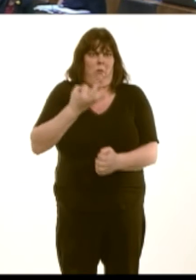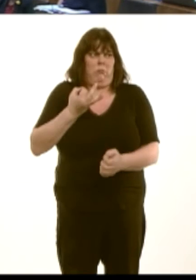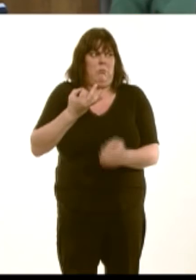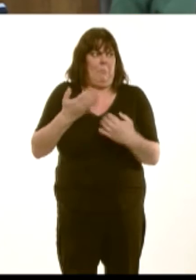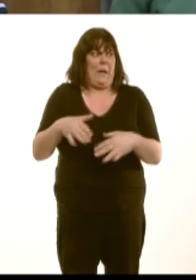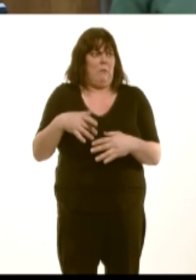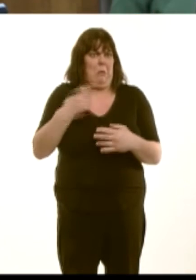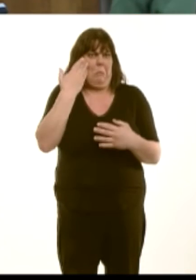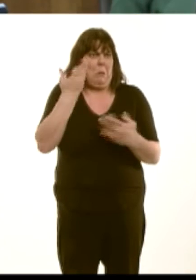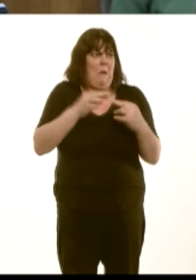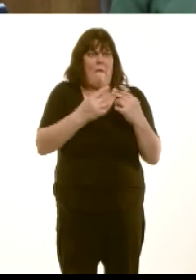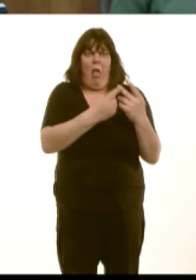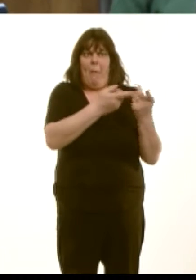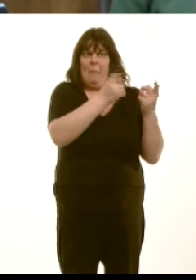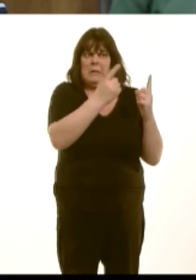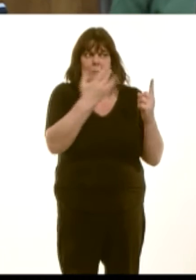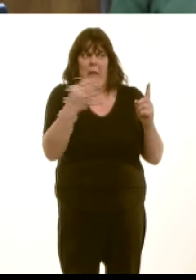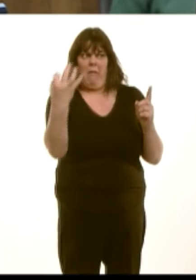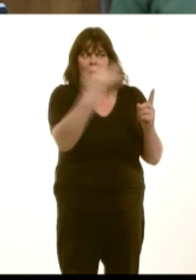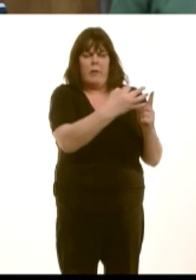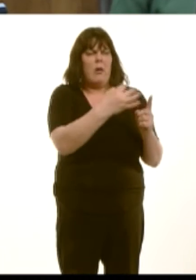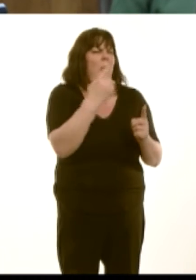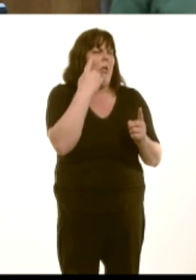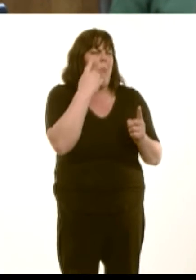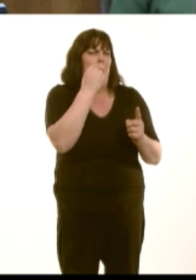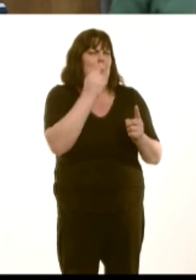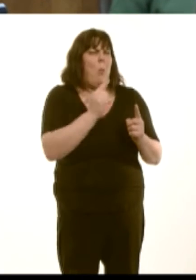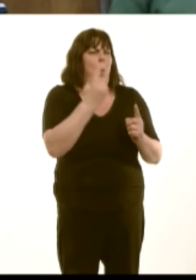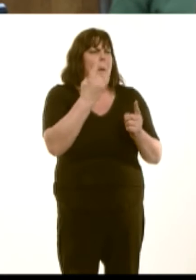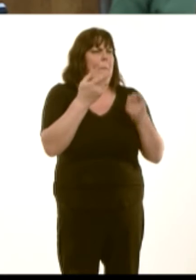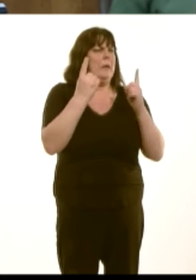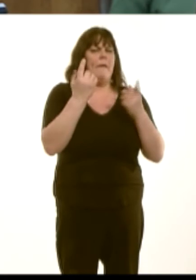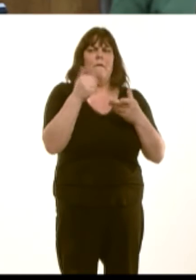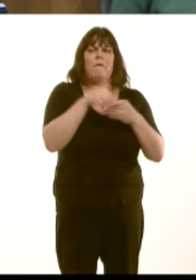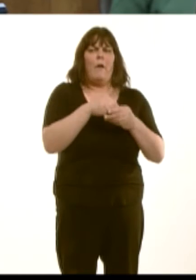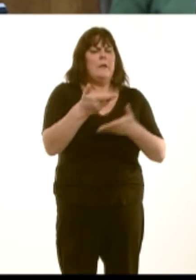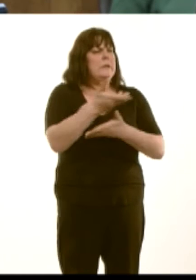I think possibly one Minister may have been involved in discussions on this issue, but